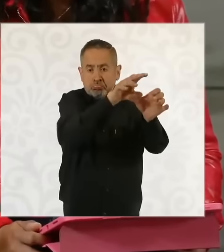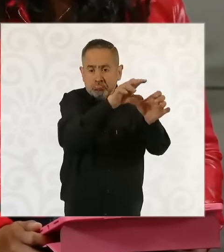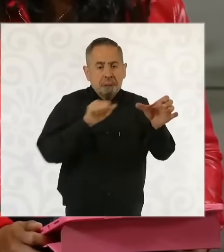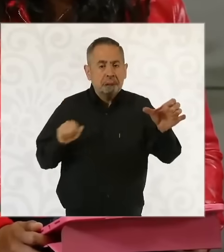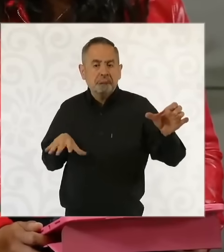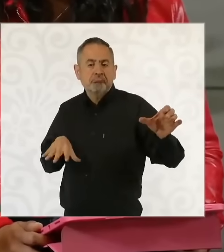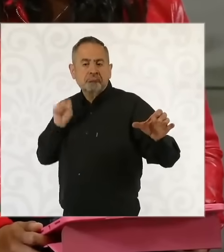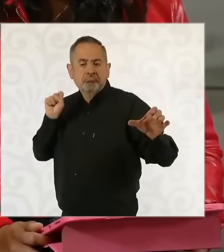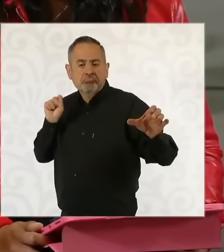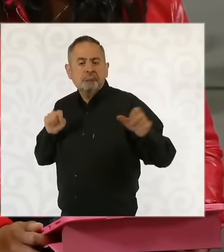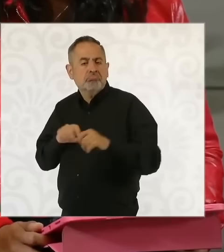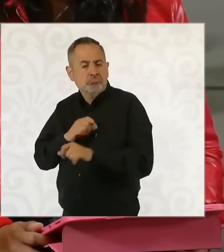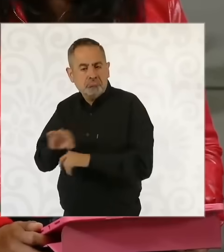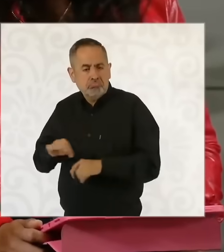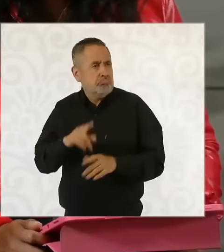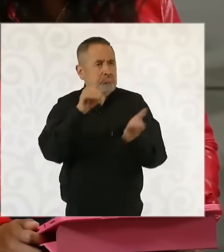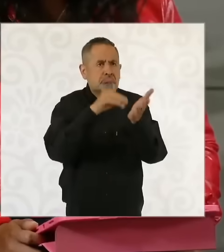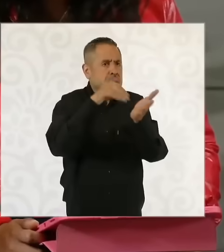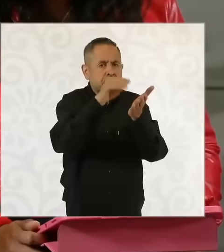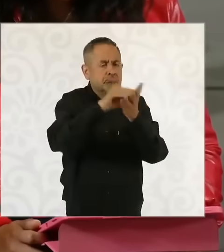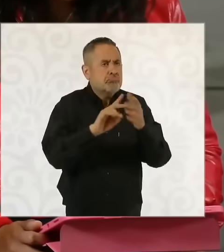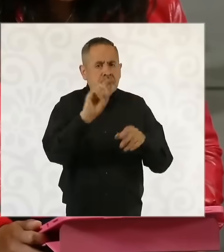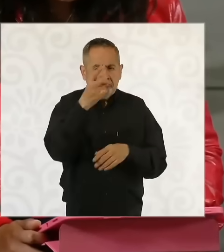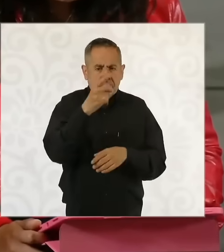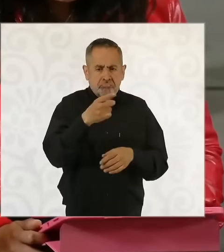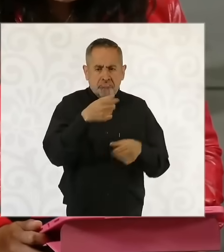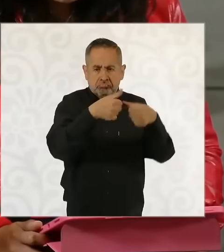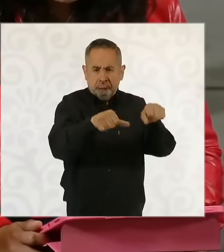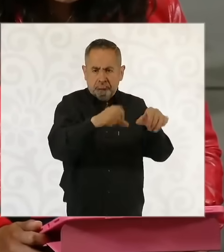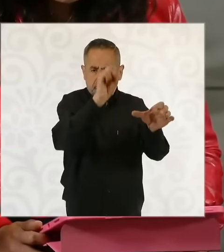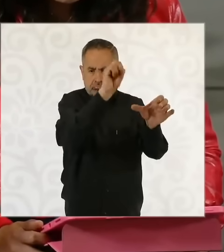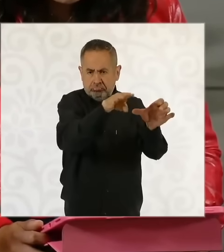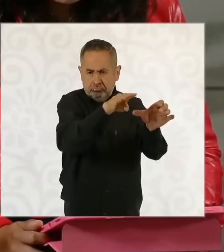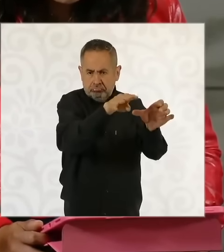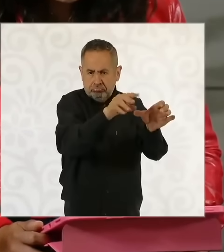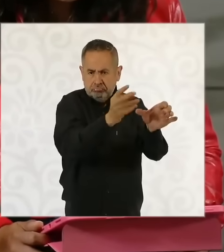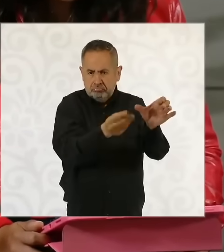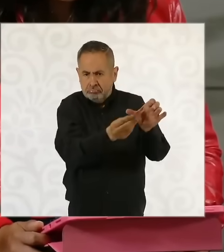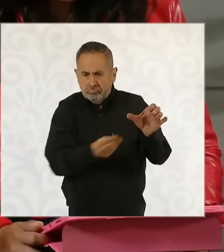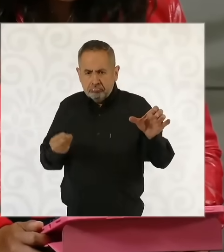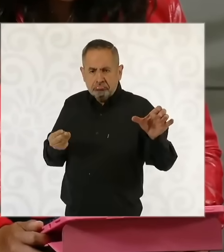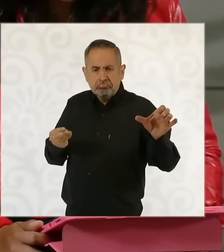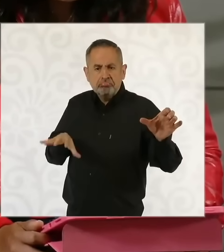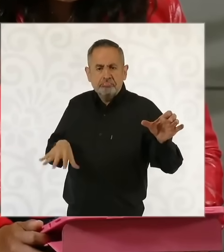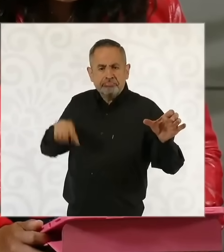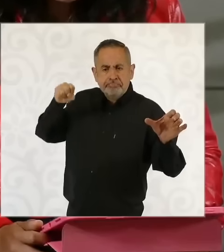miles de dólares cientos de dólares por simplemente un costo de transferencia eh de $.99